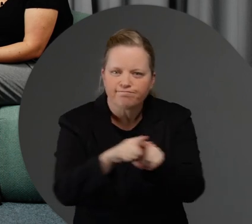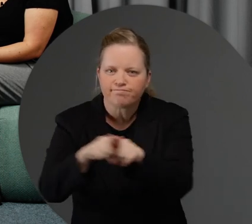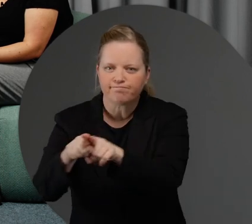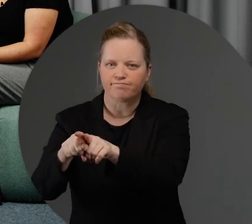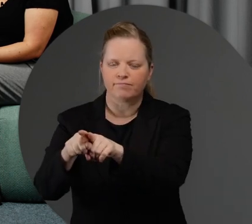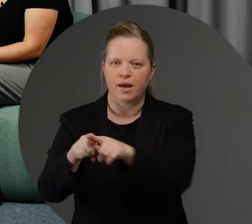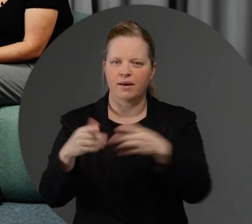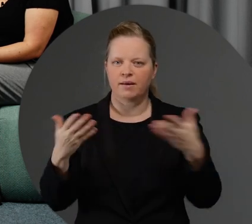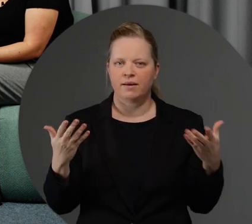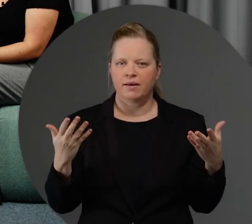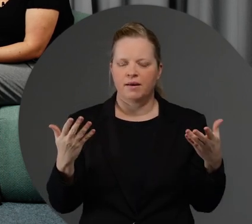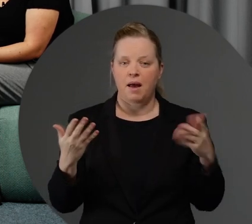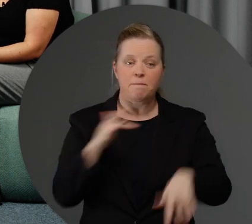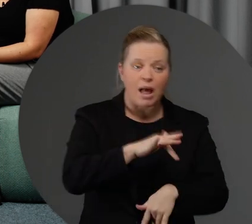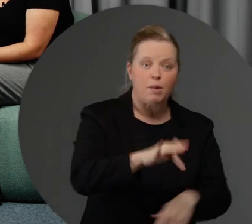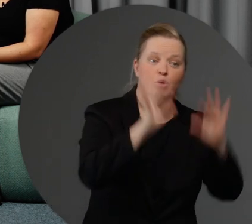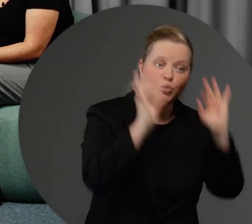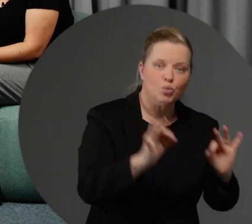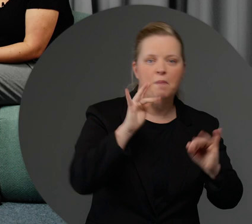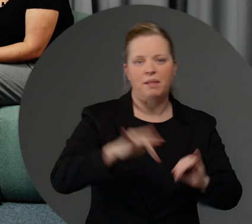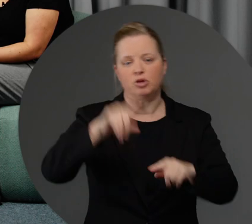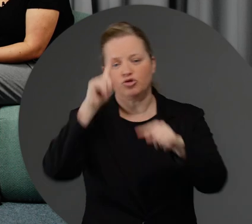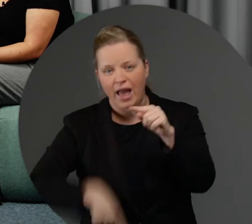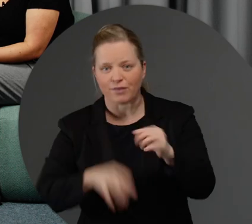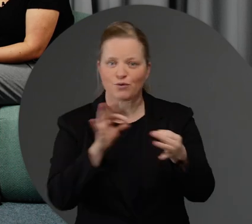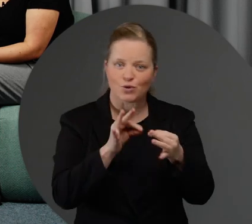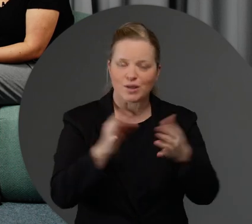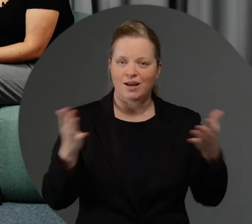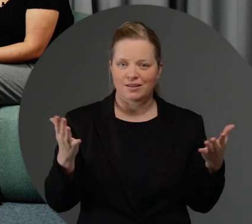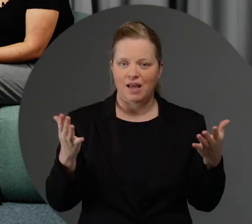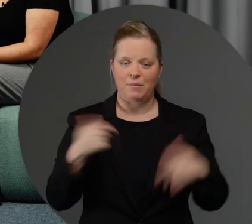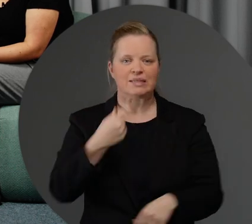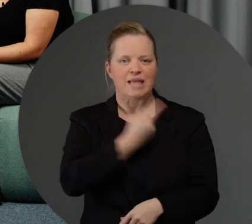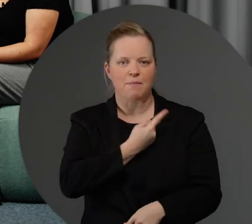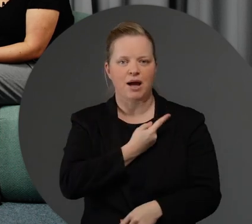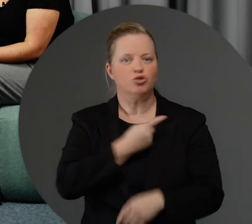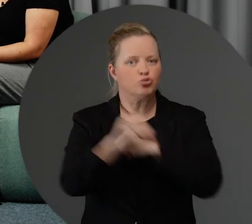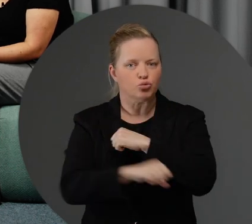manchmal funktioniert es besser, manchmal schlechter. In dem Moment, wo ich aber - ich studiere Slawistik und da gibt es halt einfach